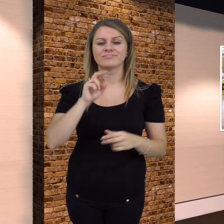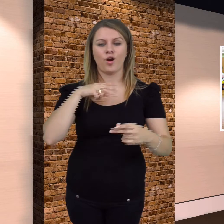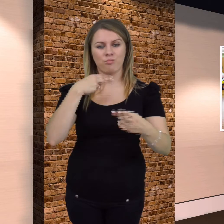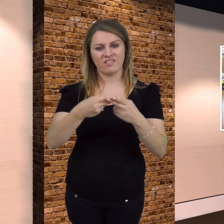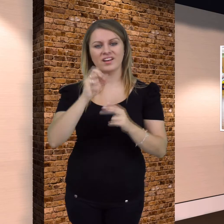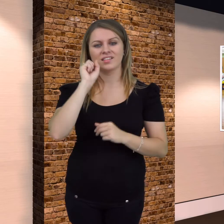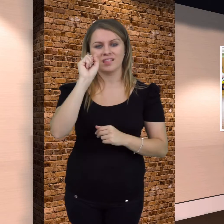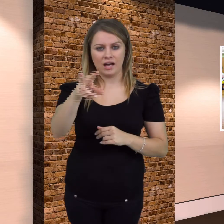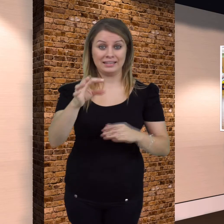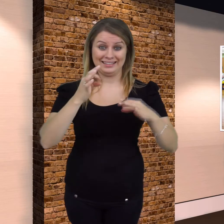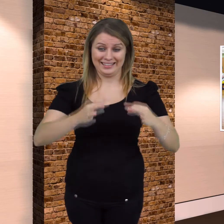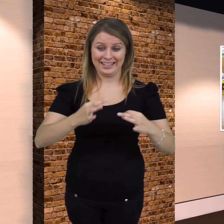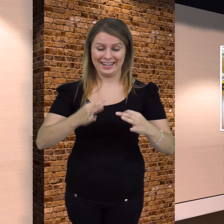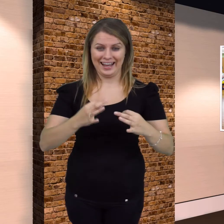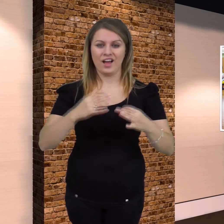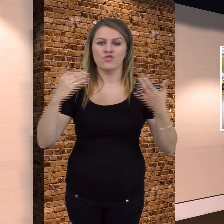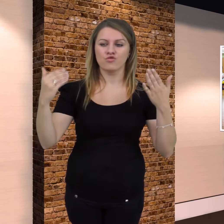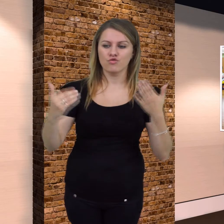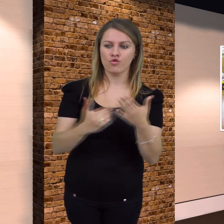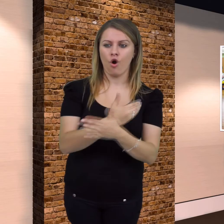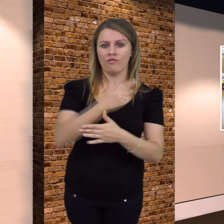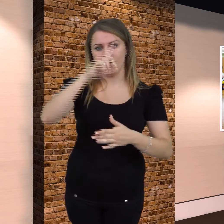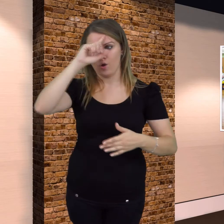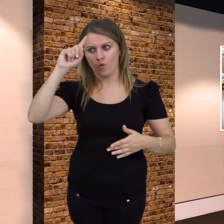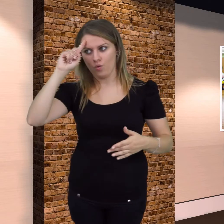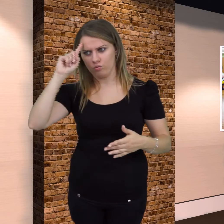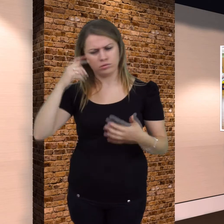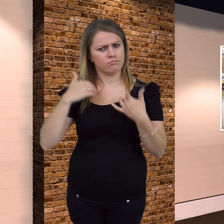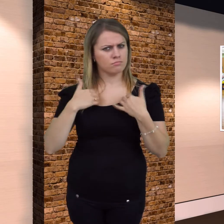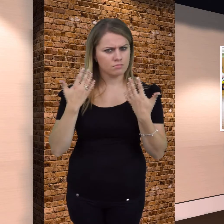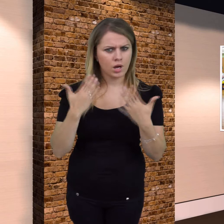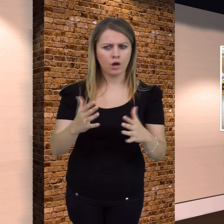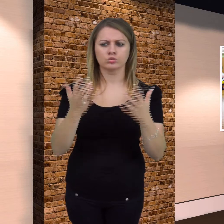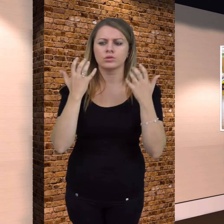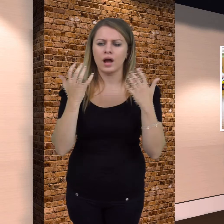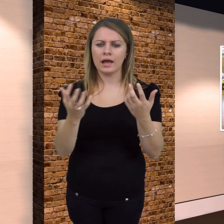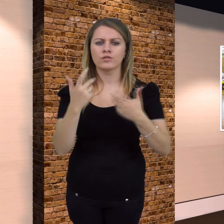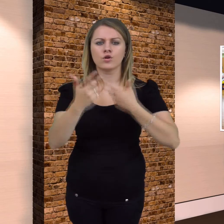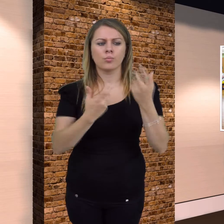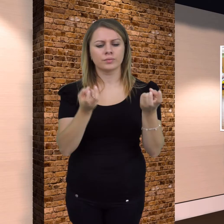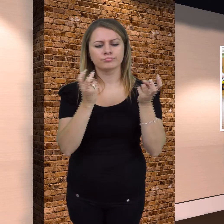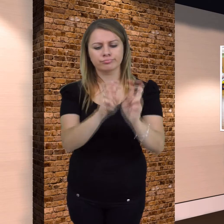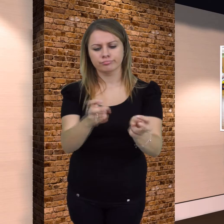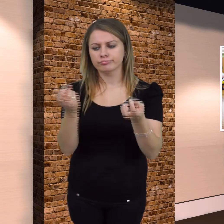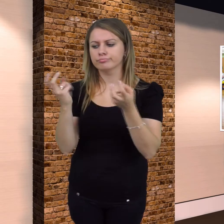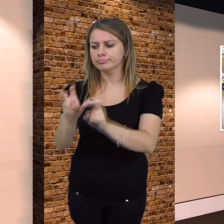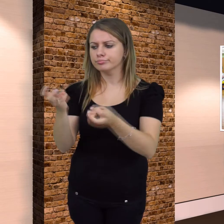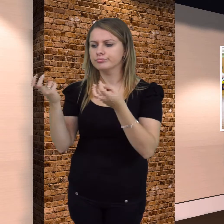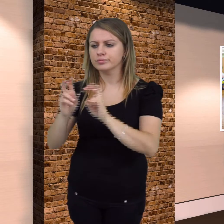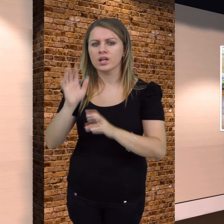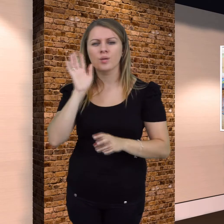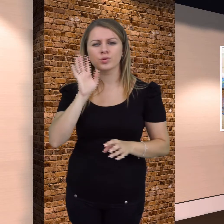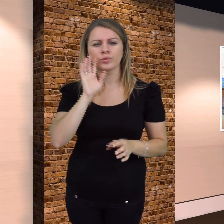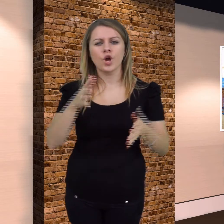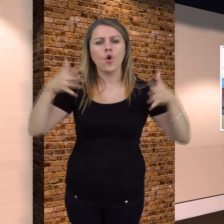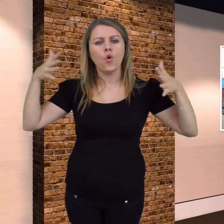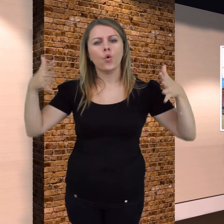Teraz jest nowa forma opieki nad małymi dziećmi - "Klub Dziecięcy"